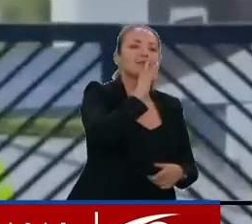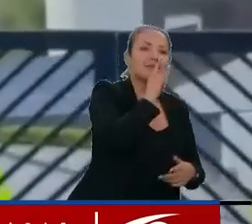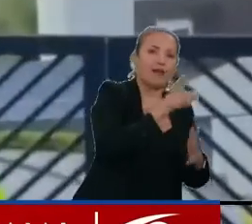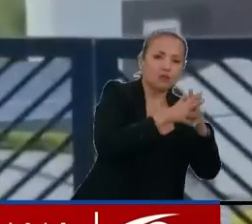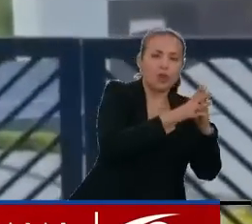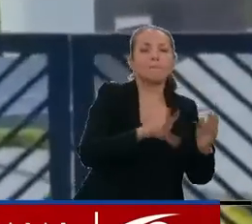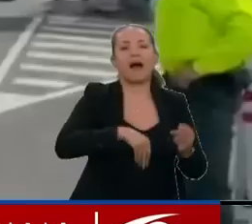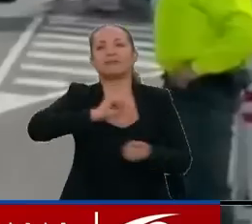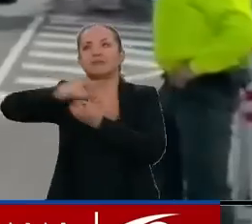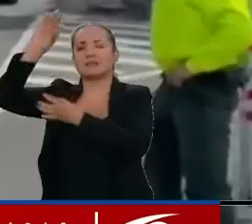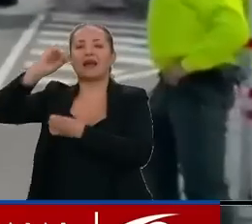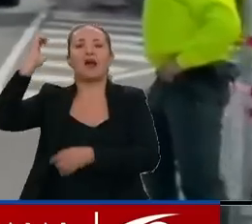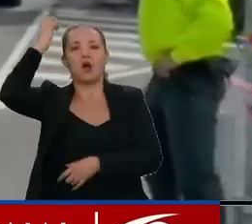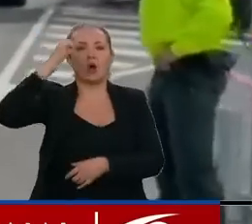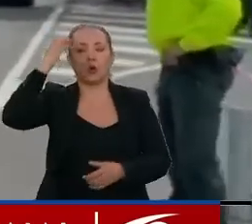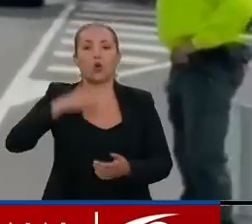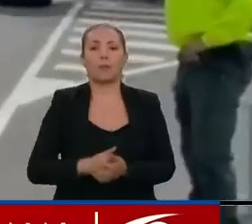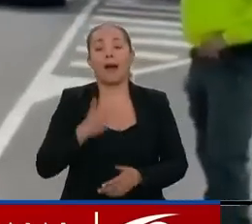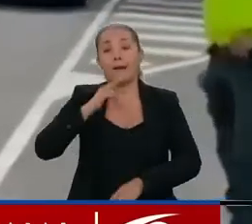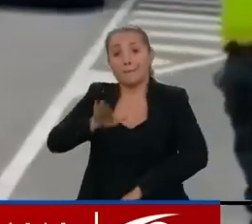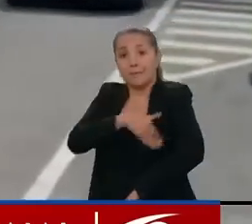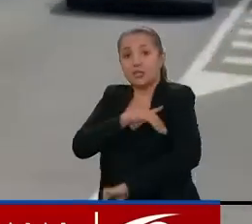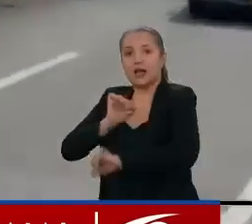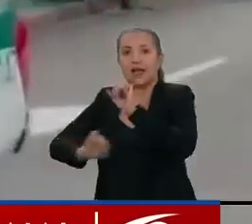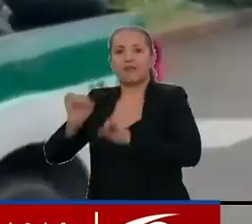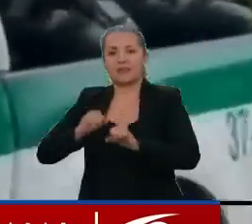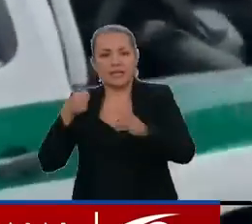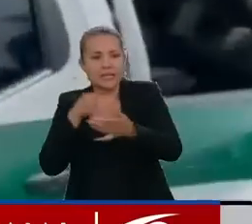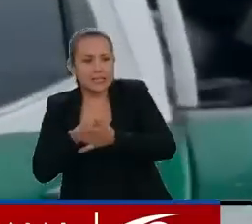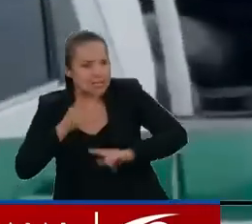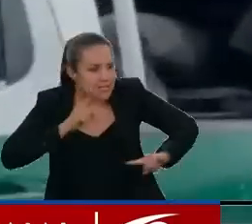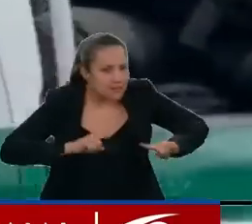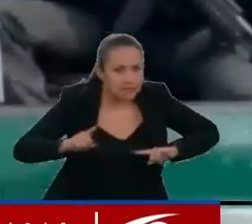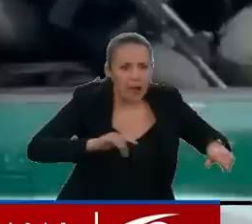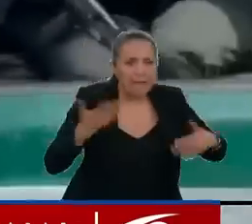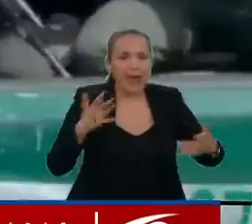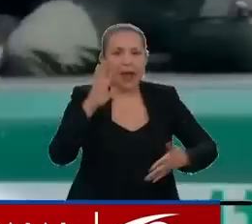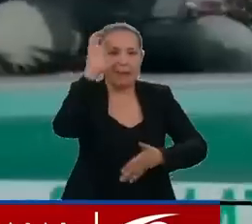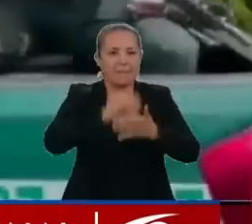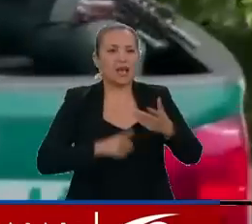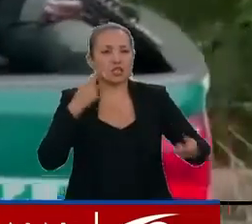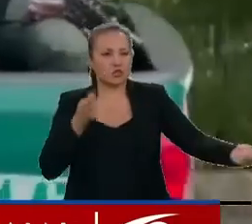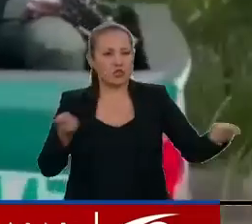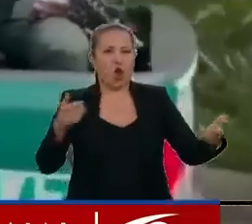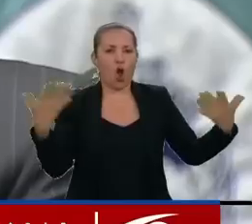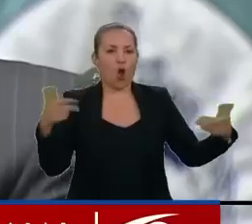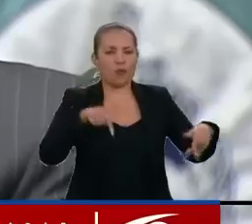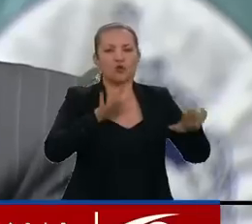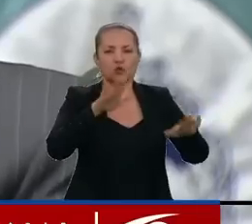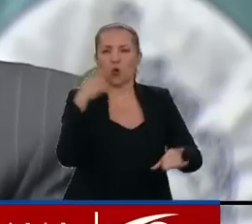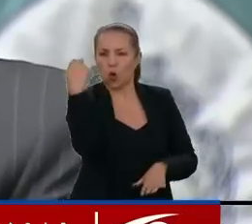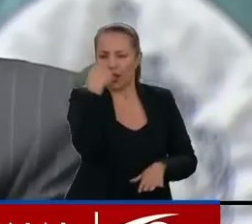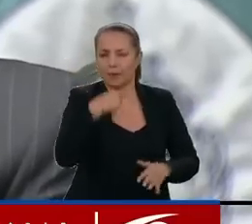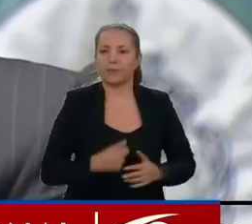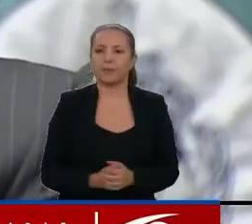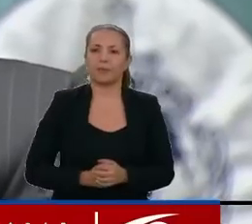hacia los Estados Unidos y hacia Europa. ))) el ministro de defensa